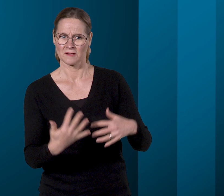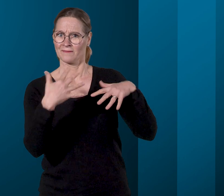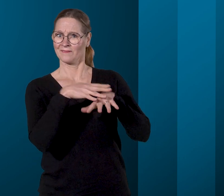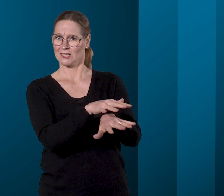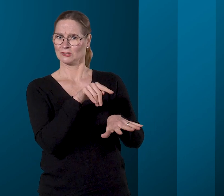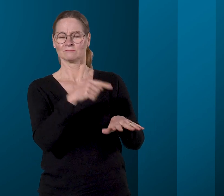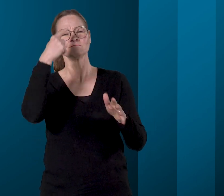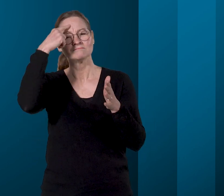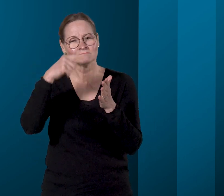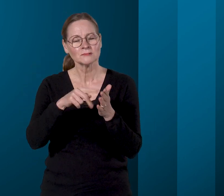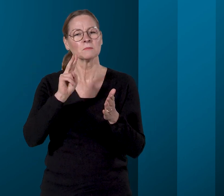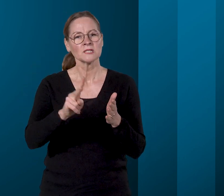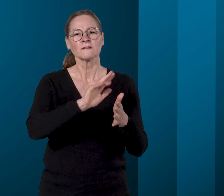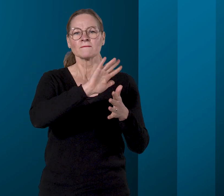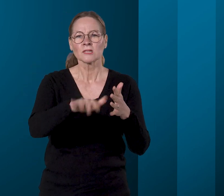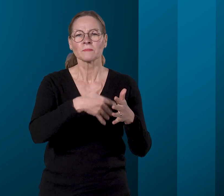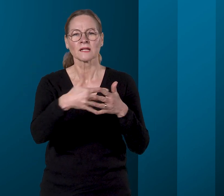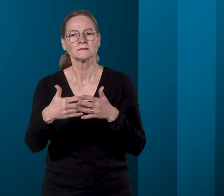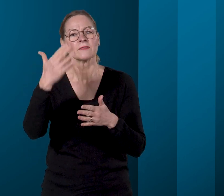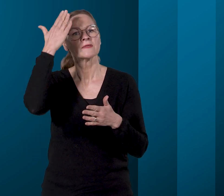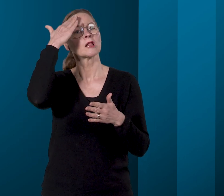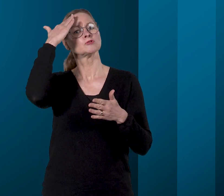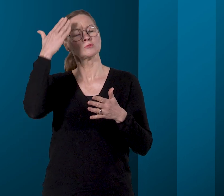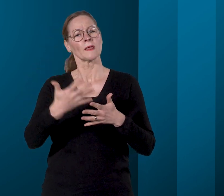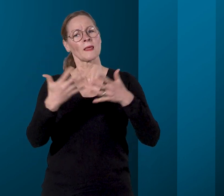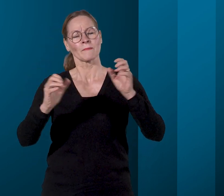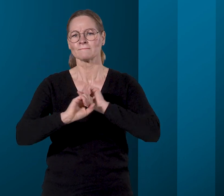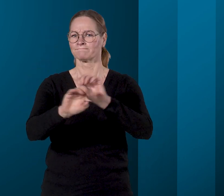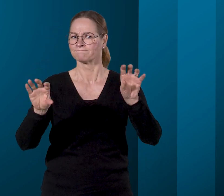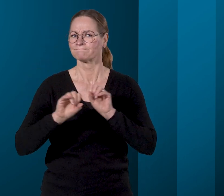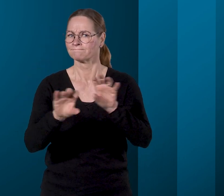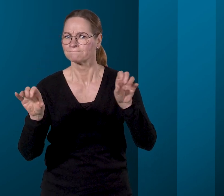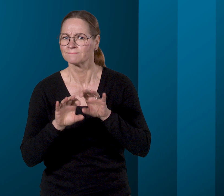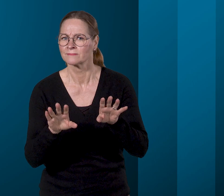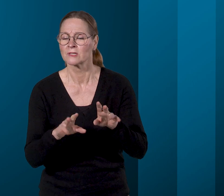Verkoston tarkoitus on lisätä tietoisuutta viittomakielistä -